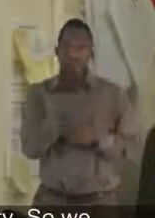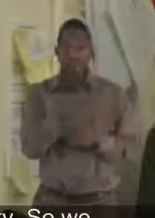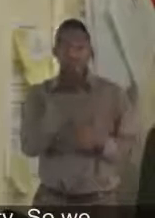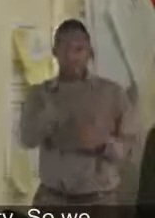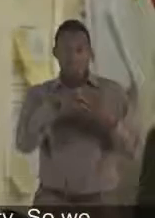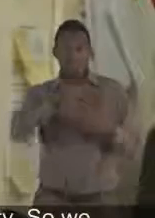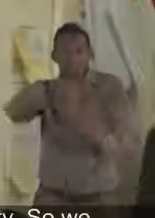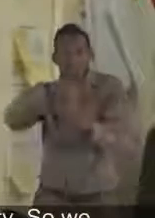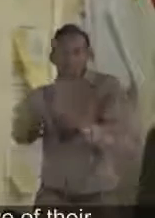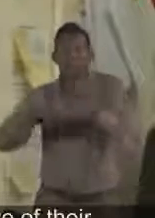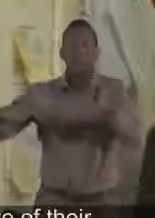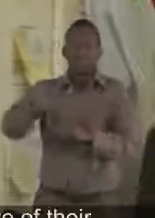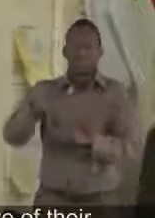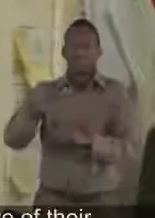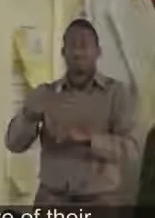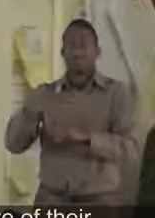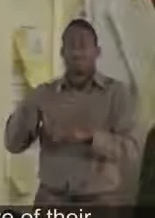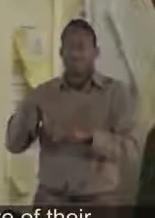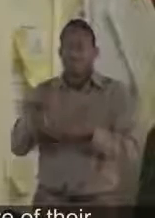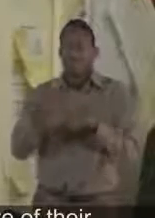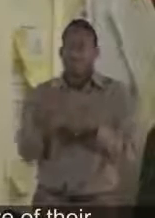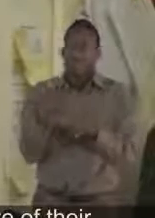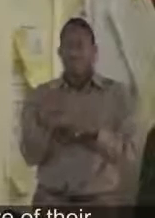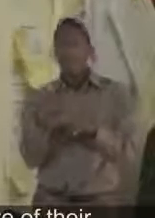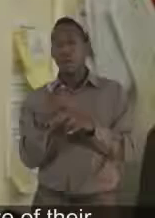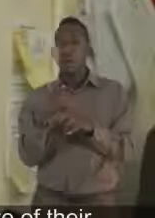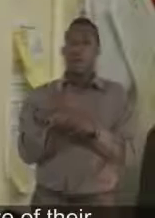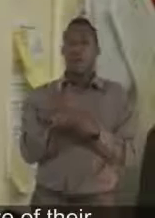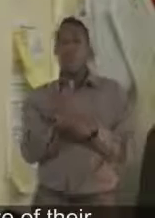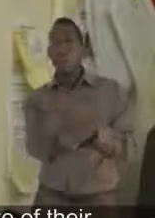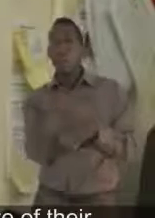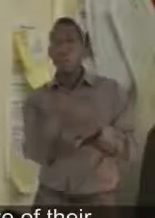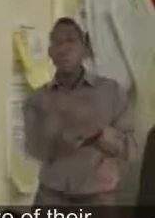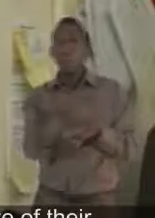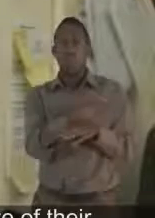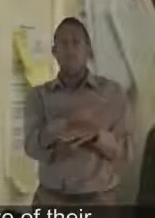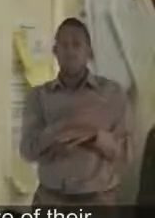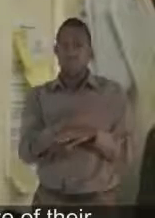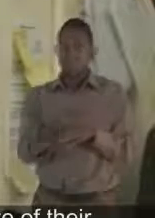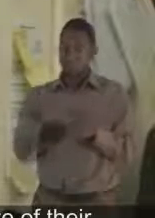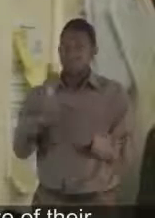لذلك علينا الابتعاد عن هذا والوصول إلى مرحلة أن يقبل فيها الناس بغض النظر عن اختلافاتهم